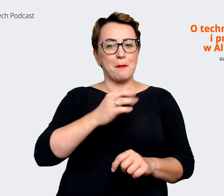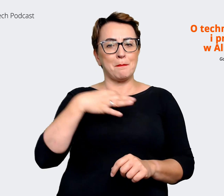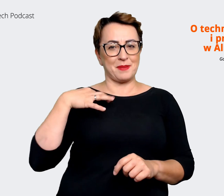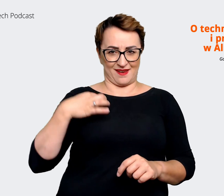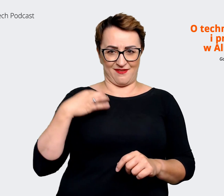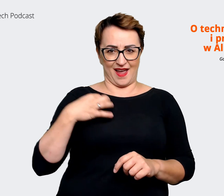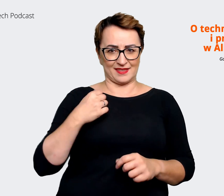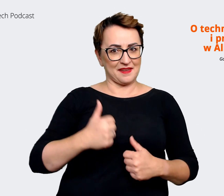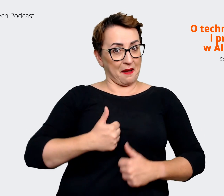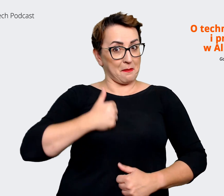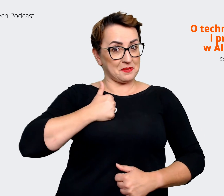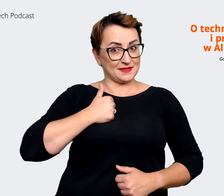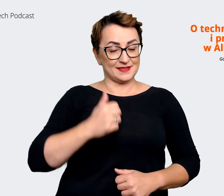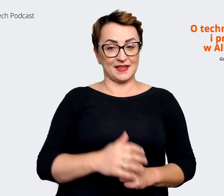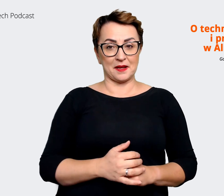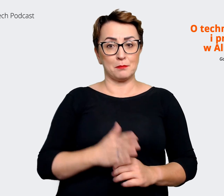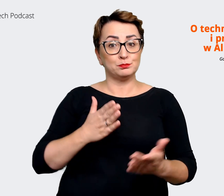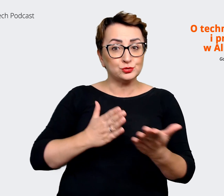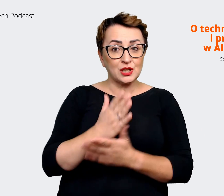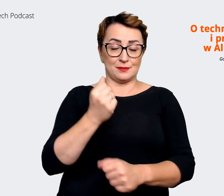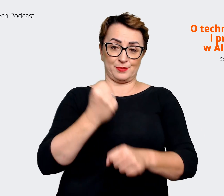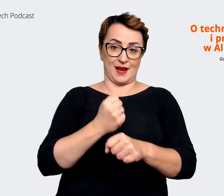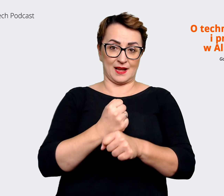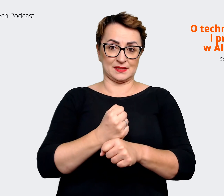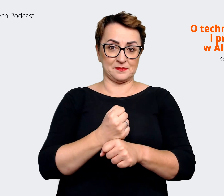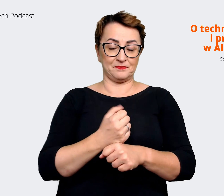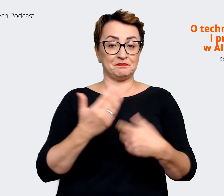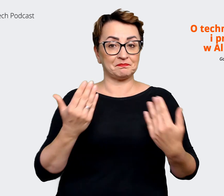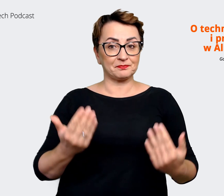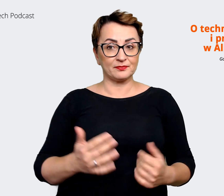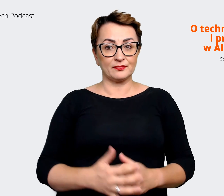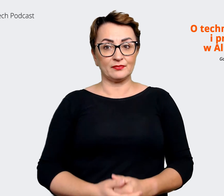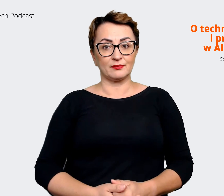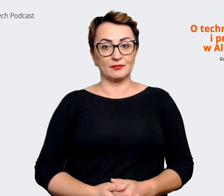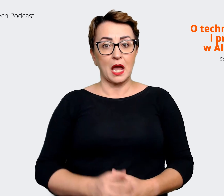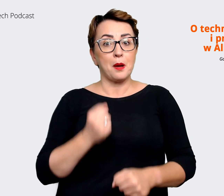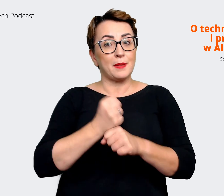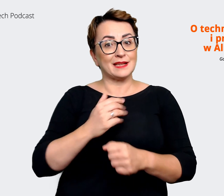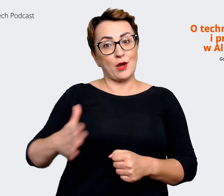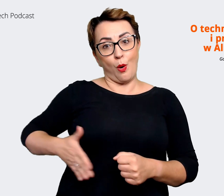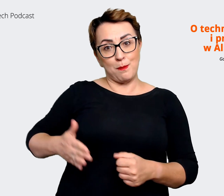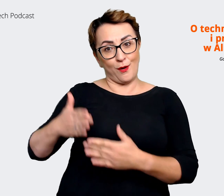prywatne ambicje poprzez pracę, a nie obok. Prowadzący: To jest fajny wątek a propos